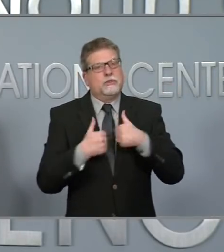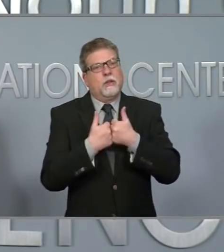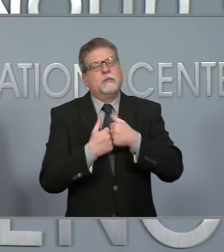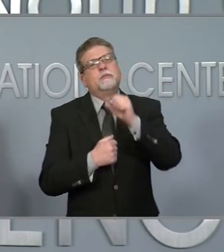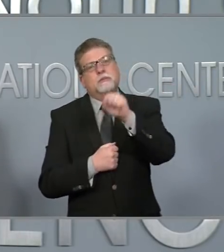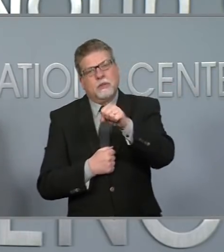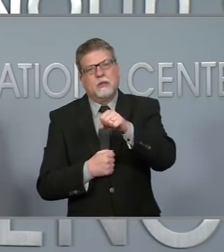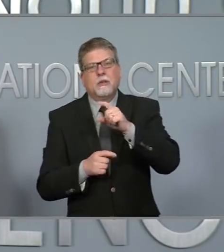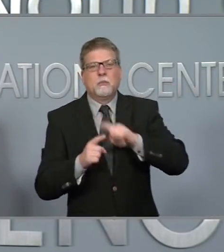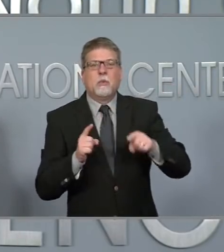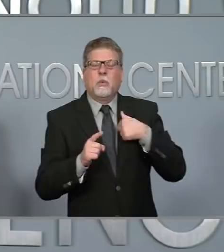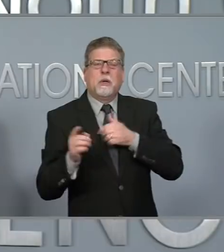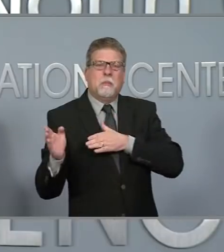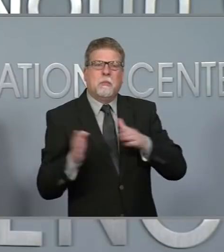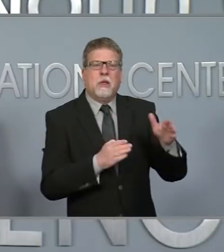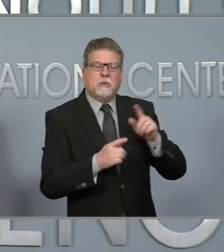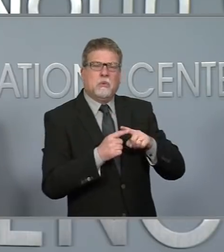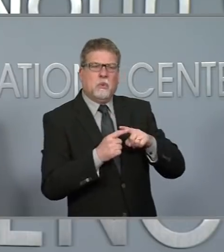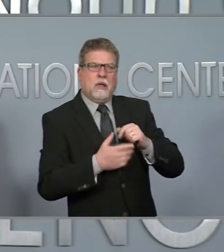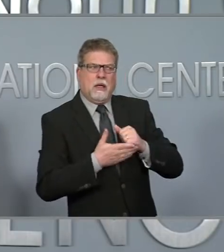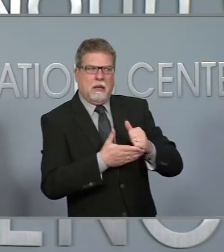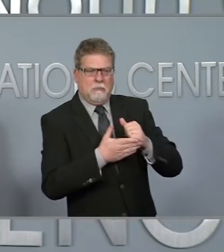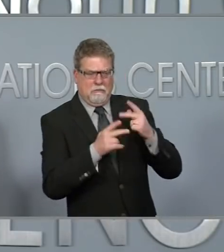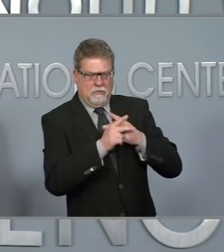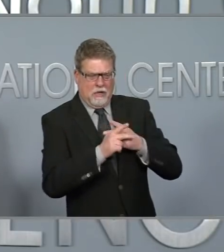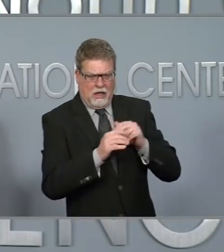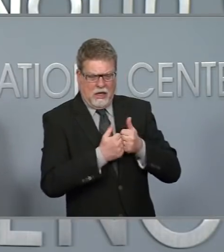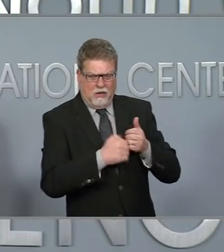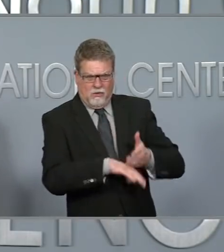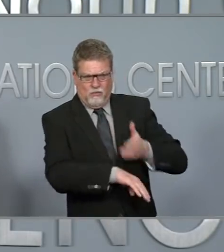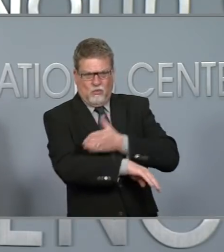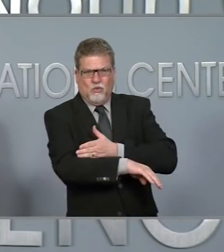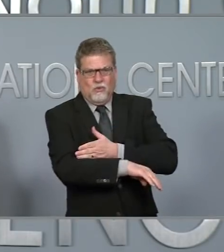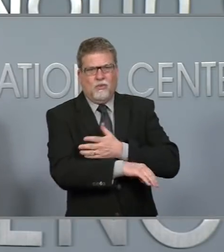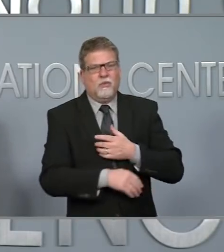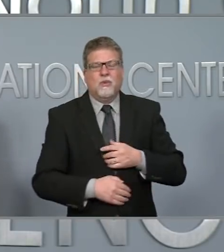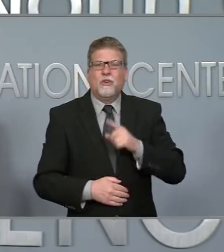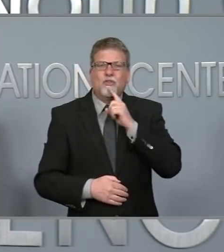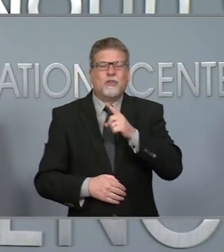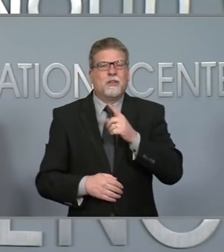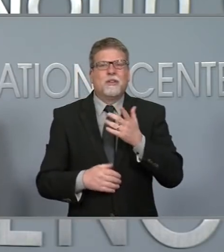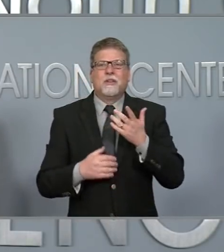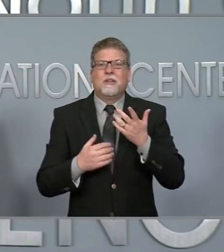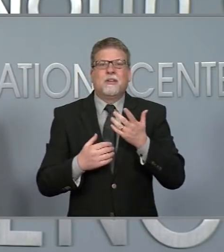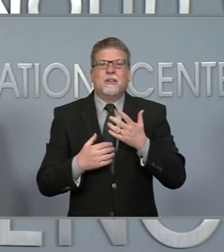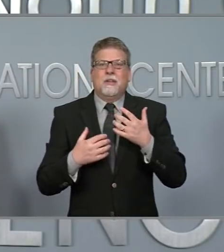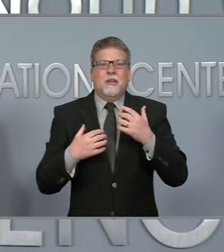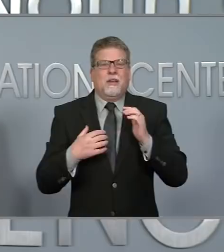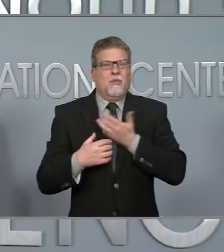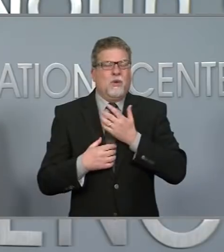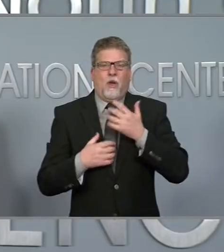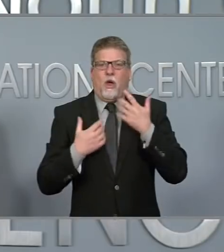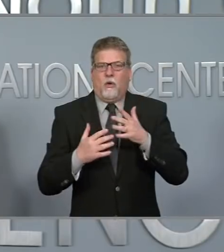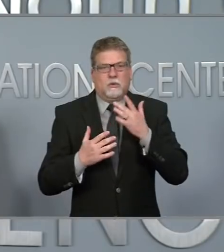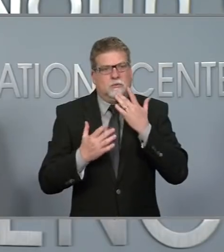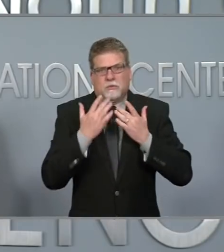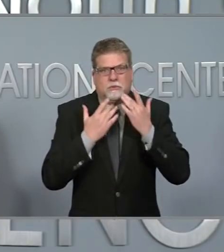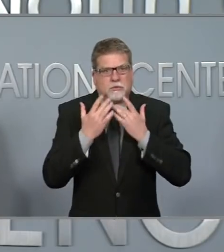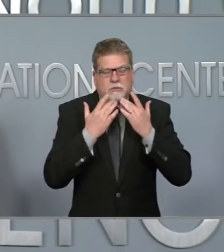especialmente enfermeras y